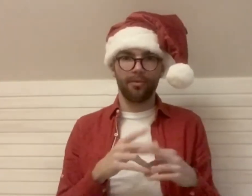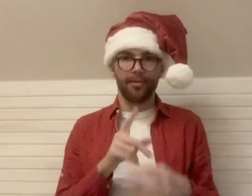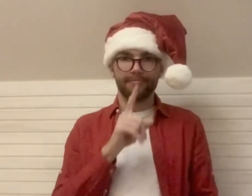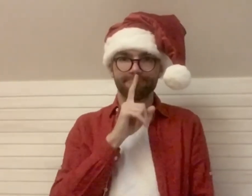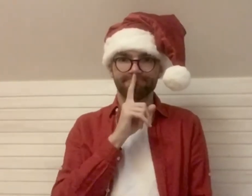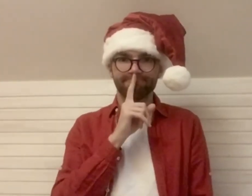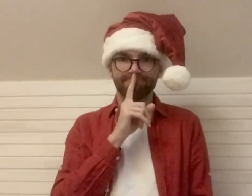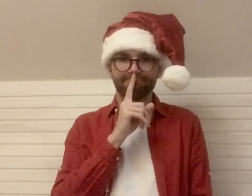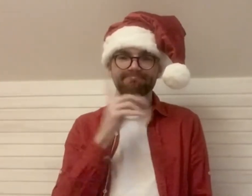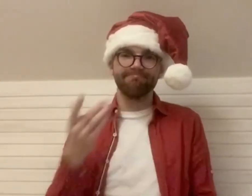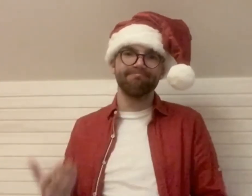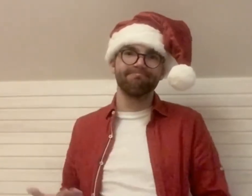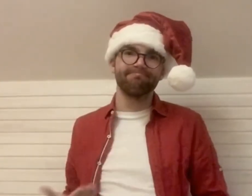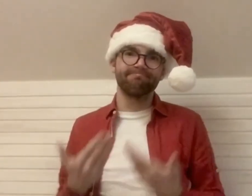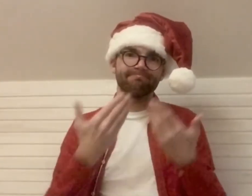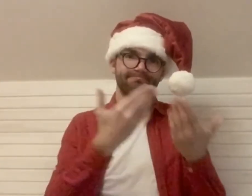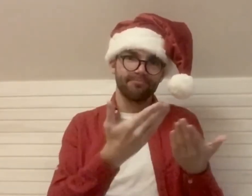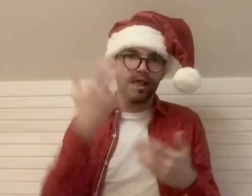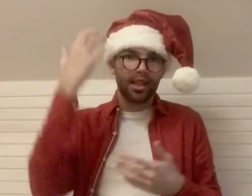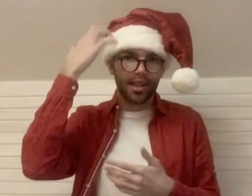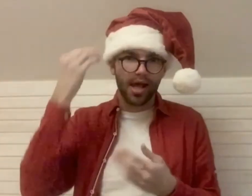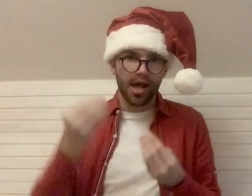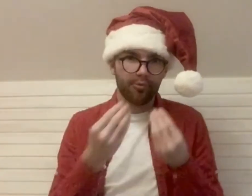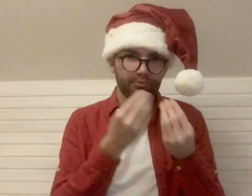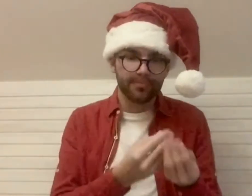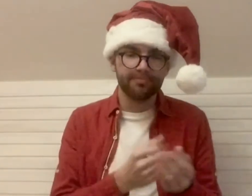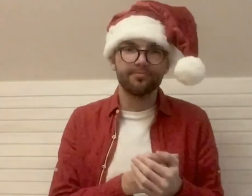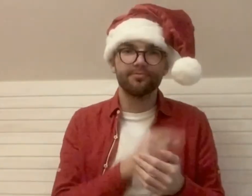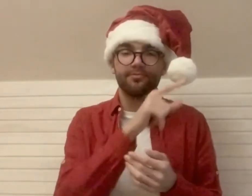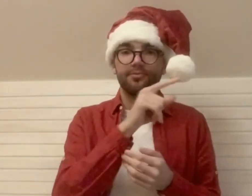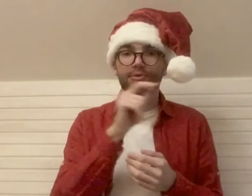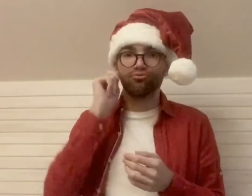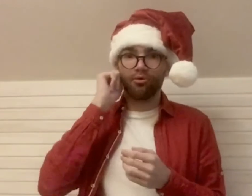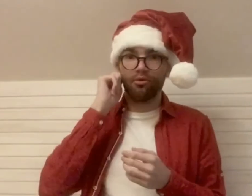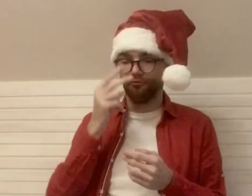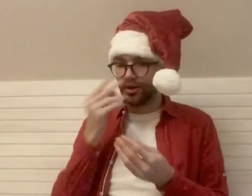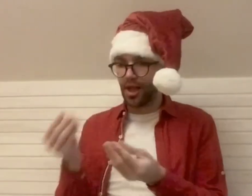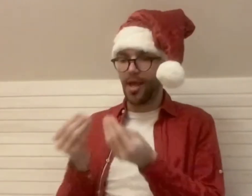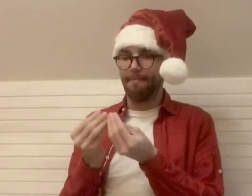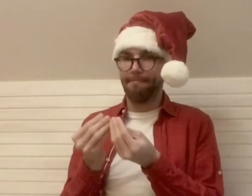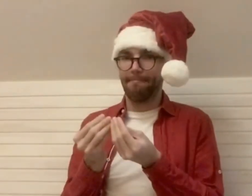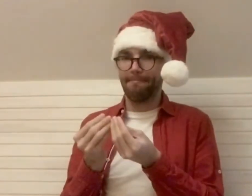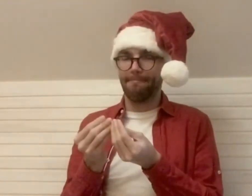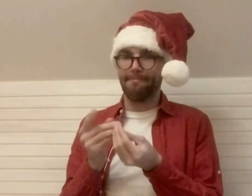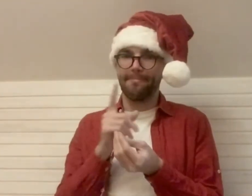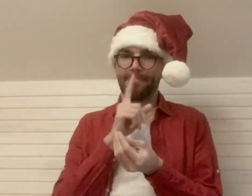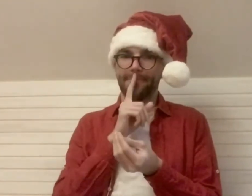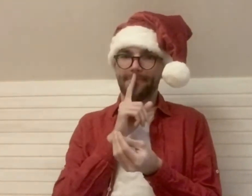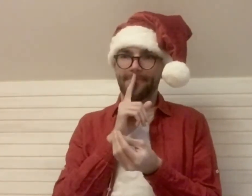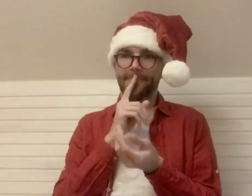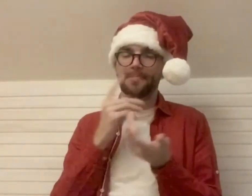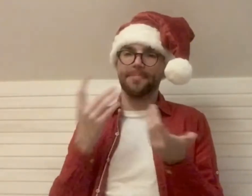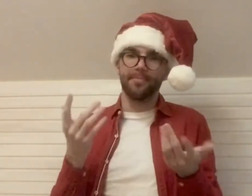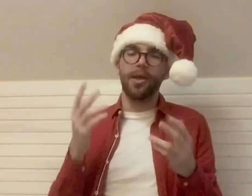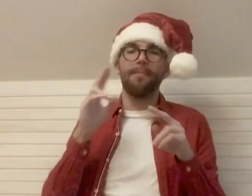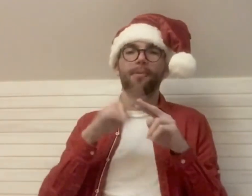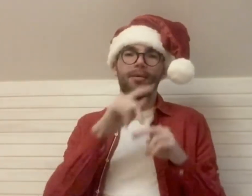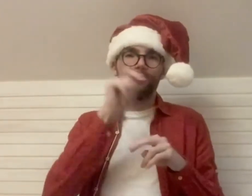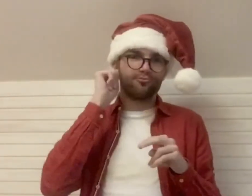Po videnem je molčal in je vseeno podaril ženi svoje darilo. Tudi ona je molčala, ko je videla darilo od svojega moža.